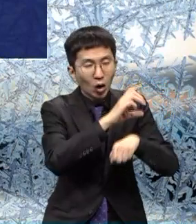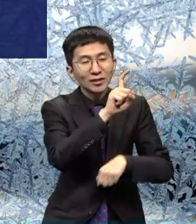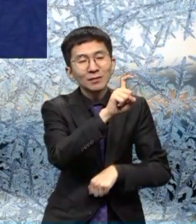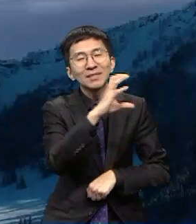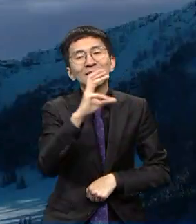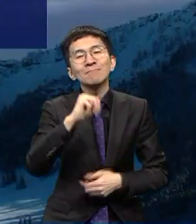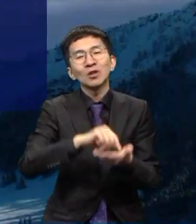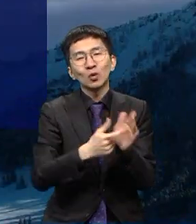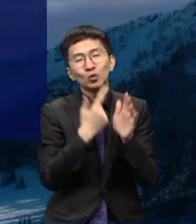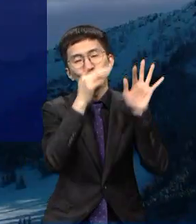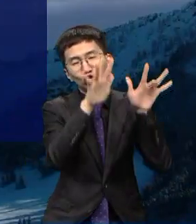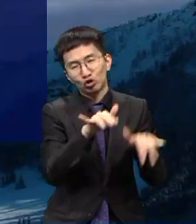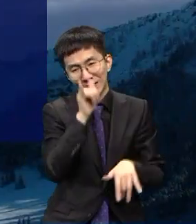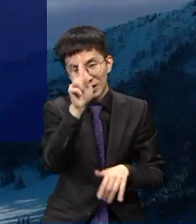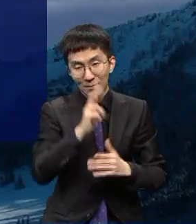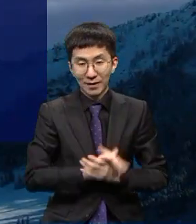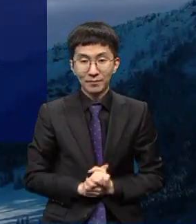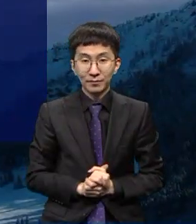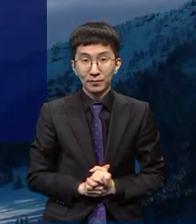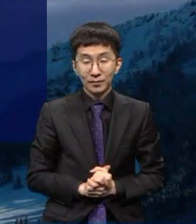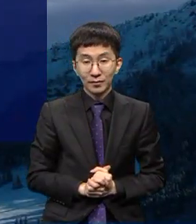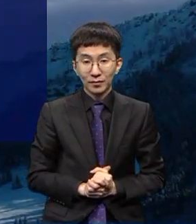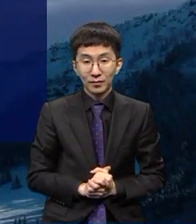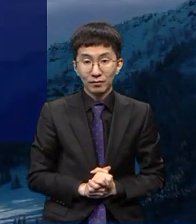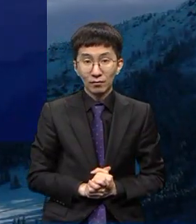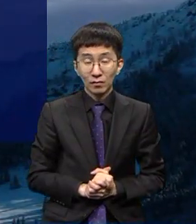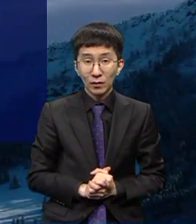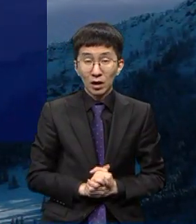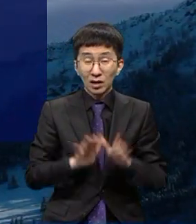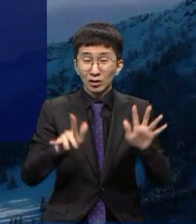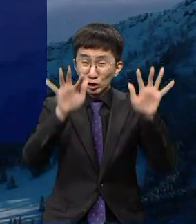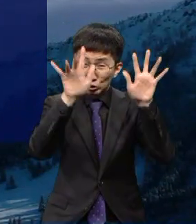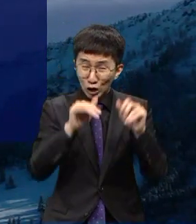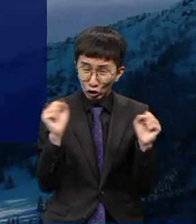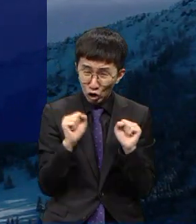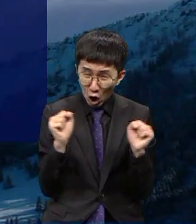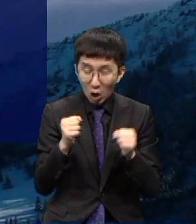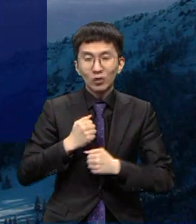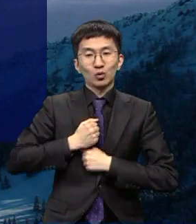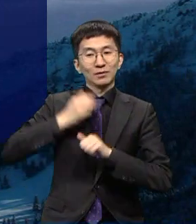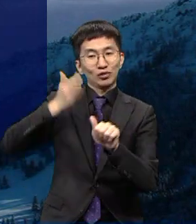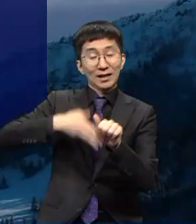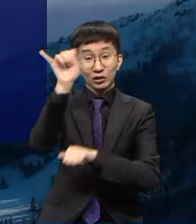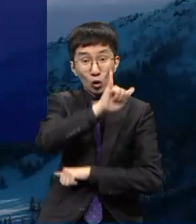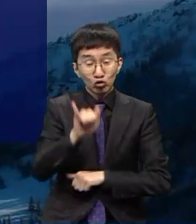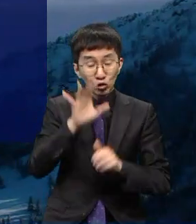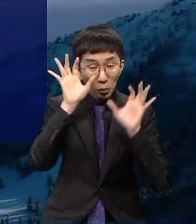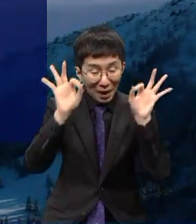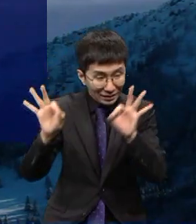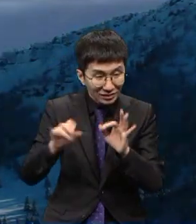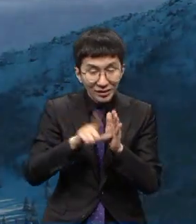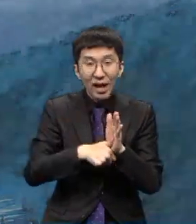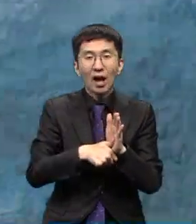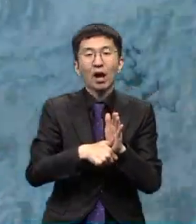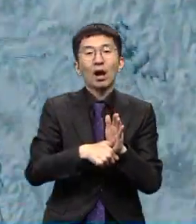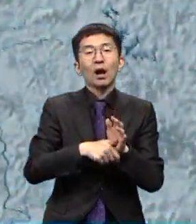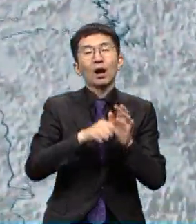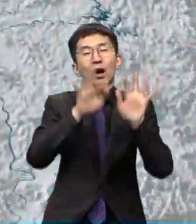이제는 한파에 대비를 하셔야겠습니다. 전국 대부분 지역에는 한파특보가 발효 중이고요.